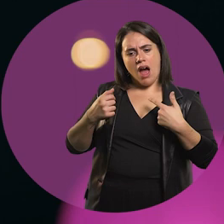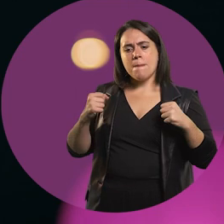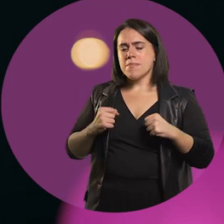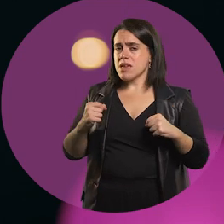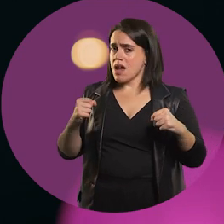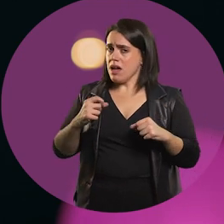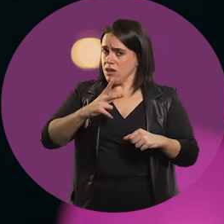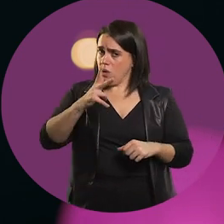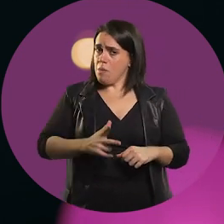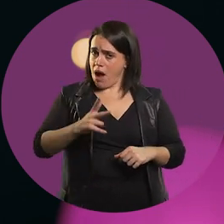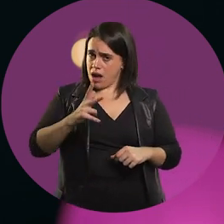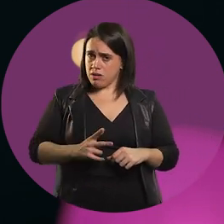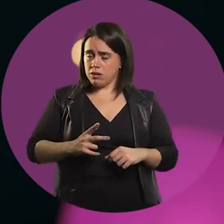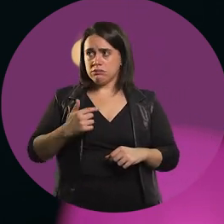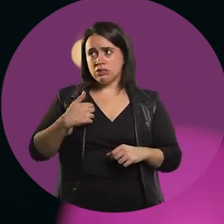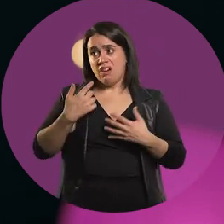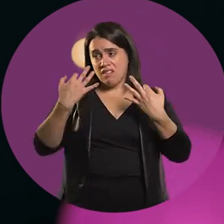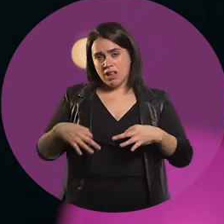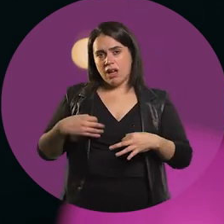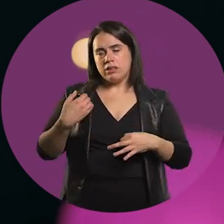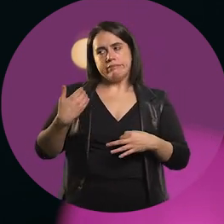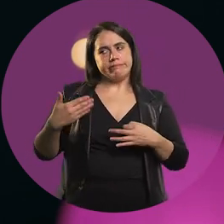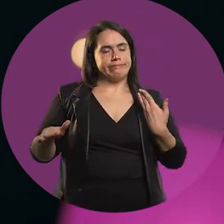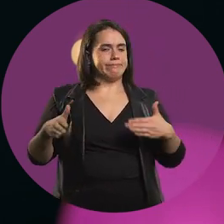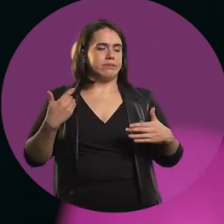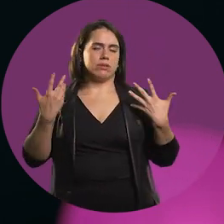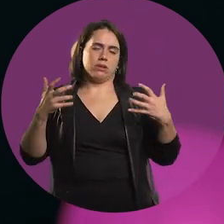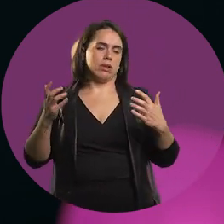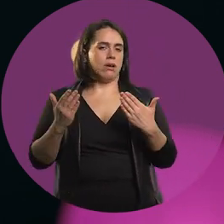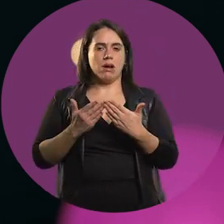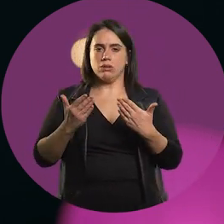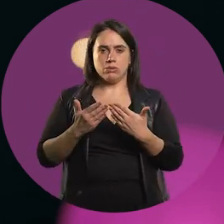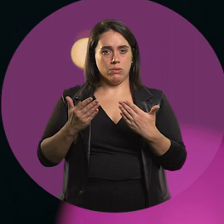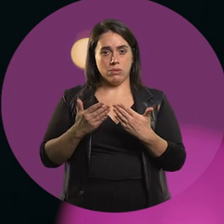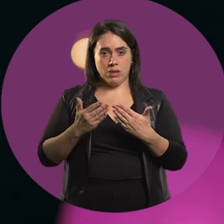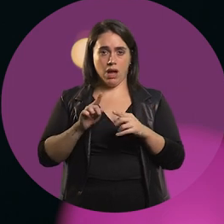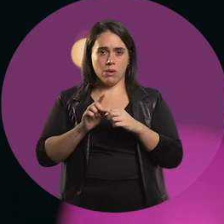y en base a eso también vos descartás propuestas educativas.